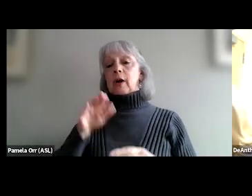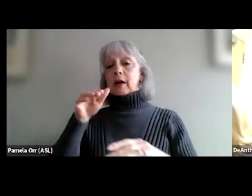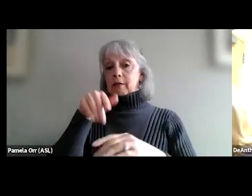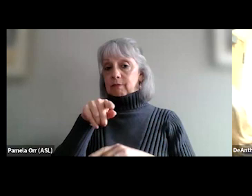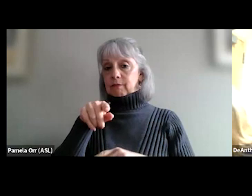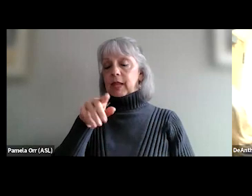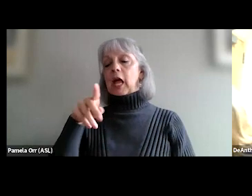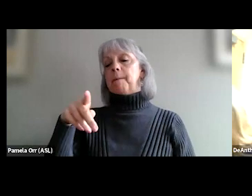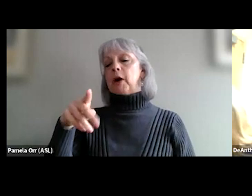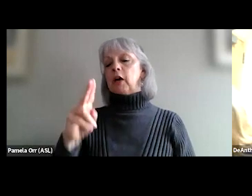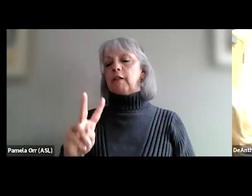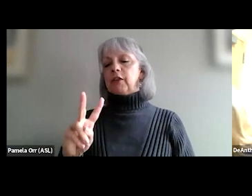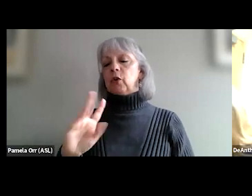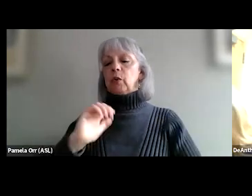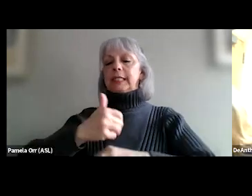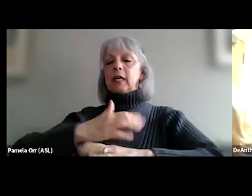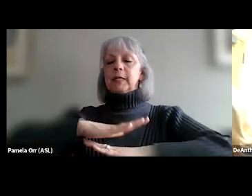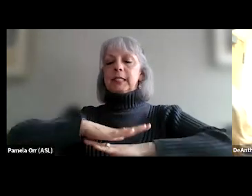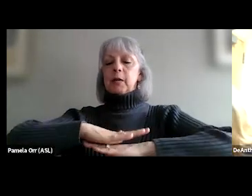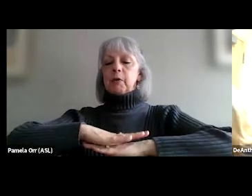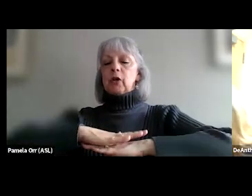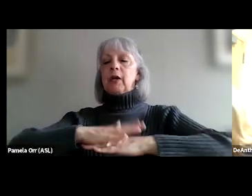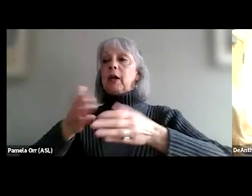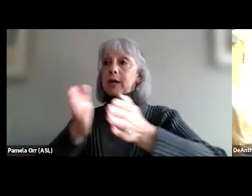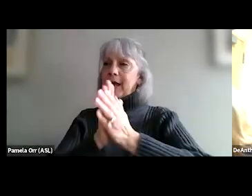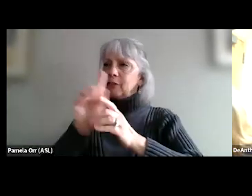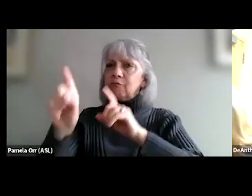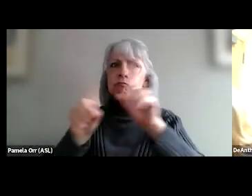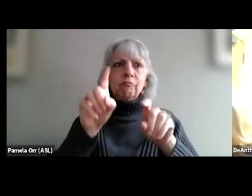montamos una mesa preguntamos a los residentes qué necesitaban